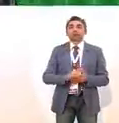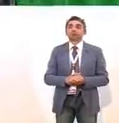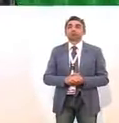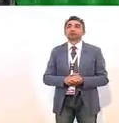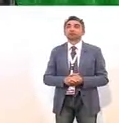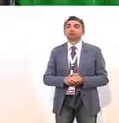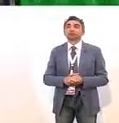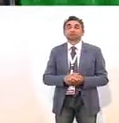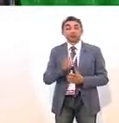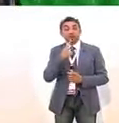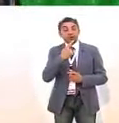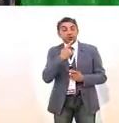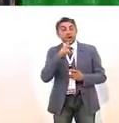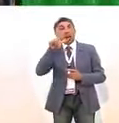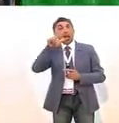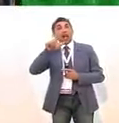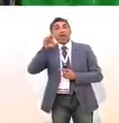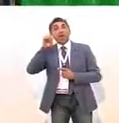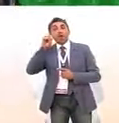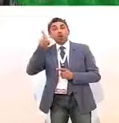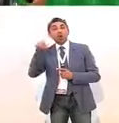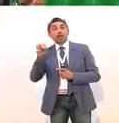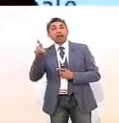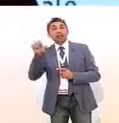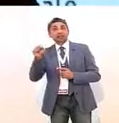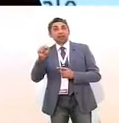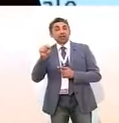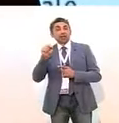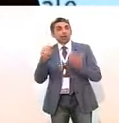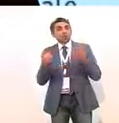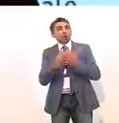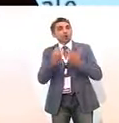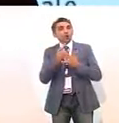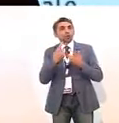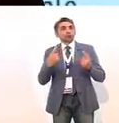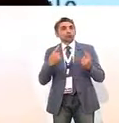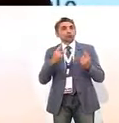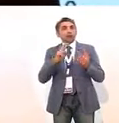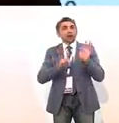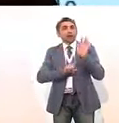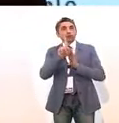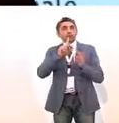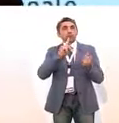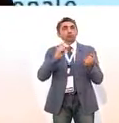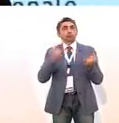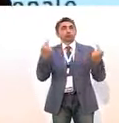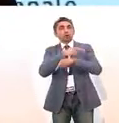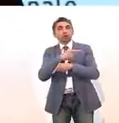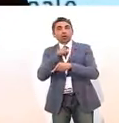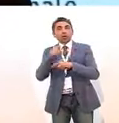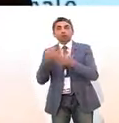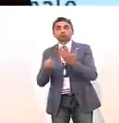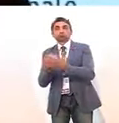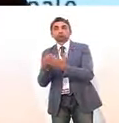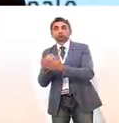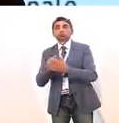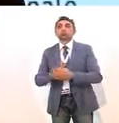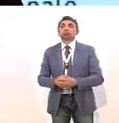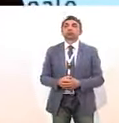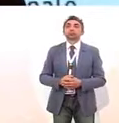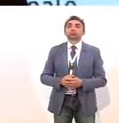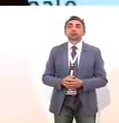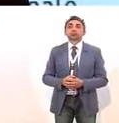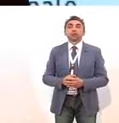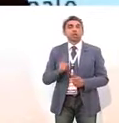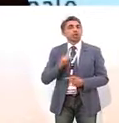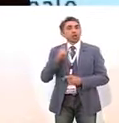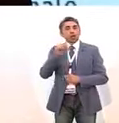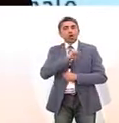Leopardi produce l’effetto contrario a quello che si propone. Non crede al progresso, e